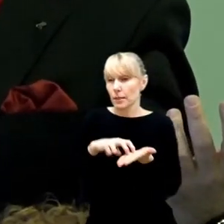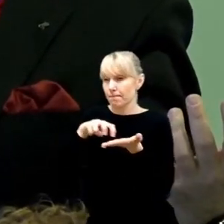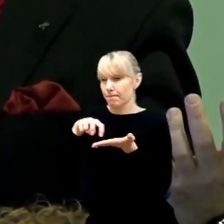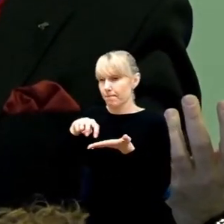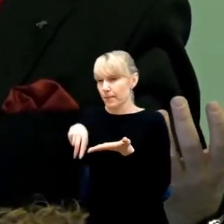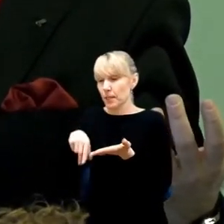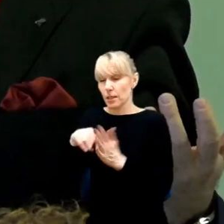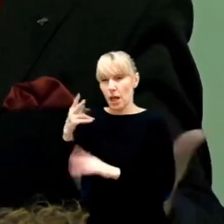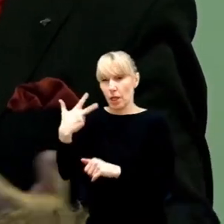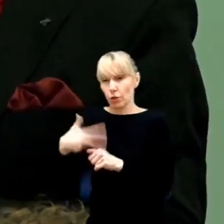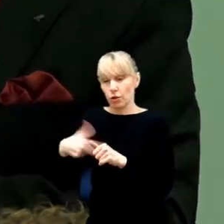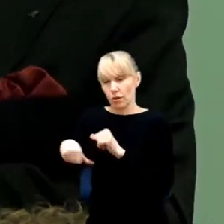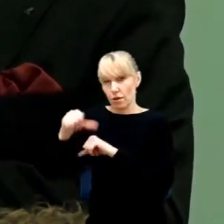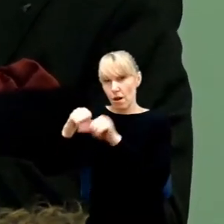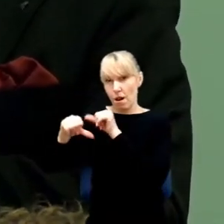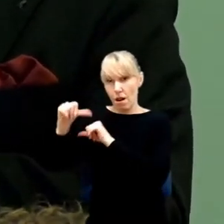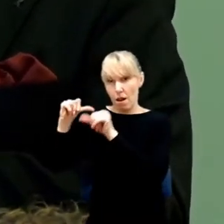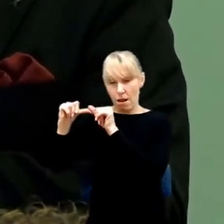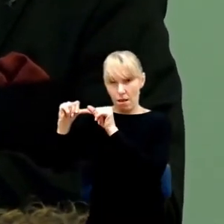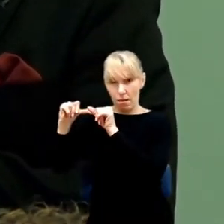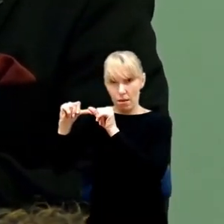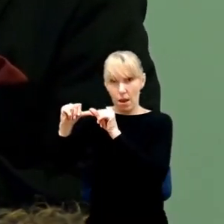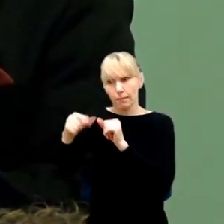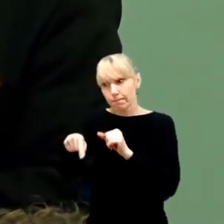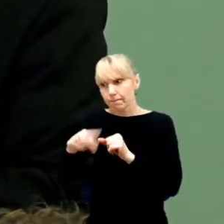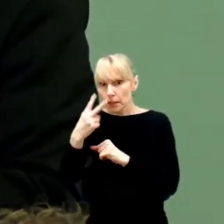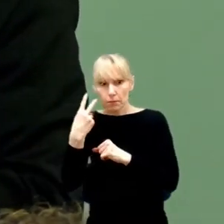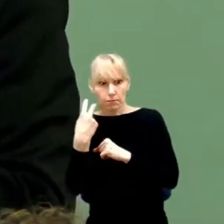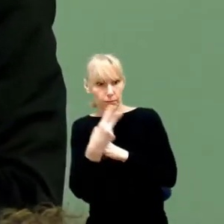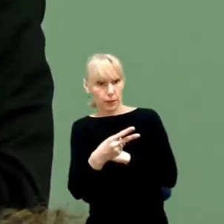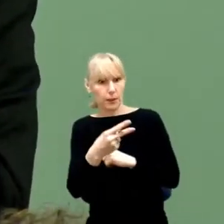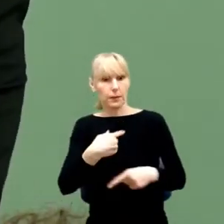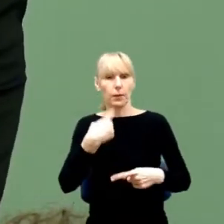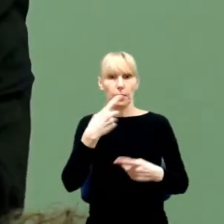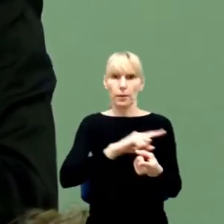transformację, to mamy już odpowiedź dlaczego polityka mieszkaniowa